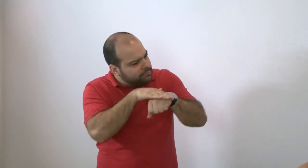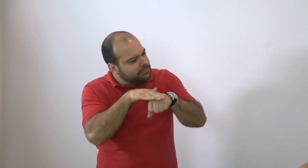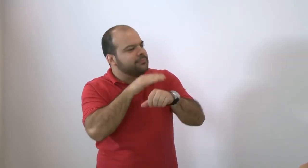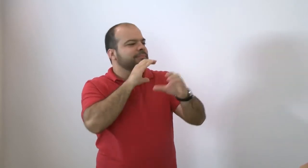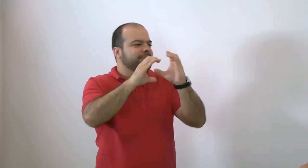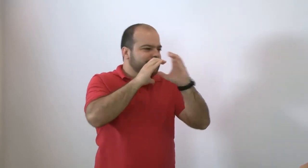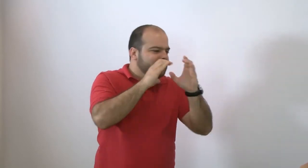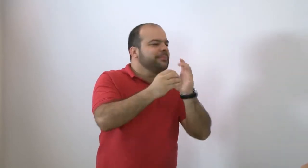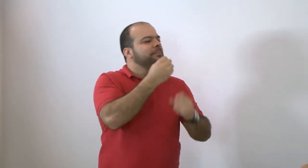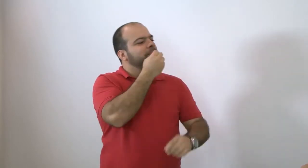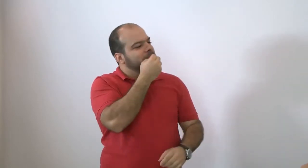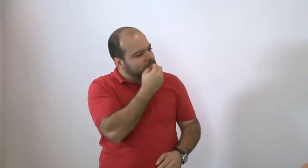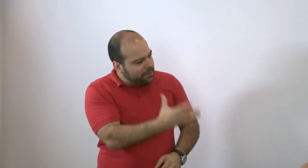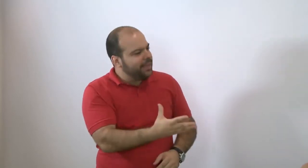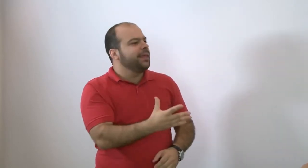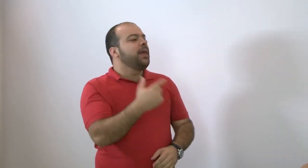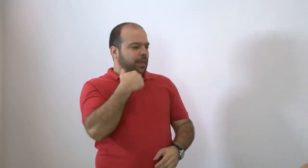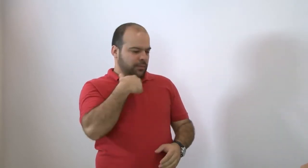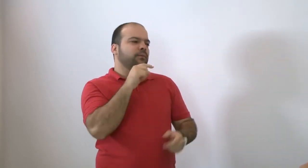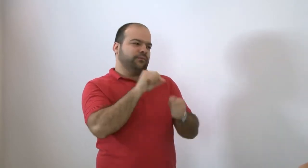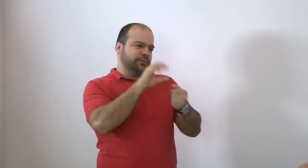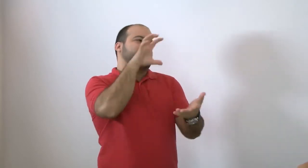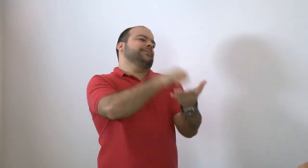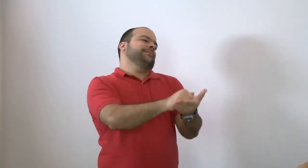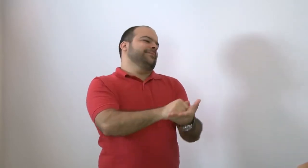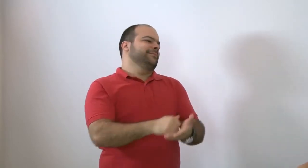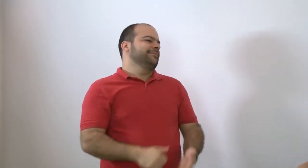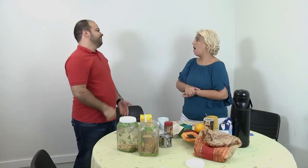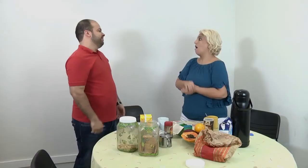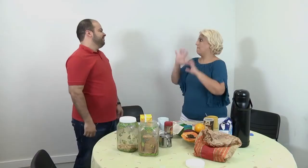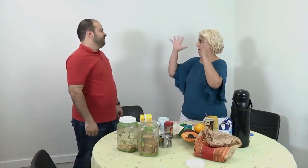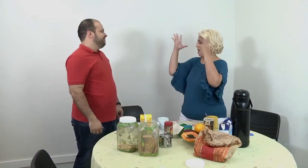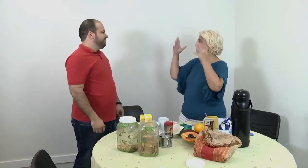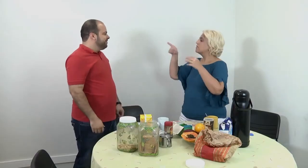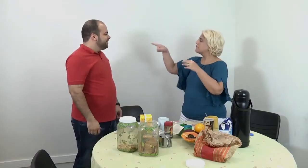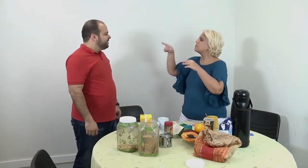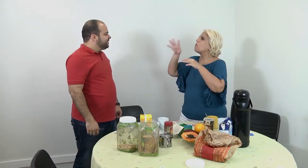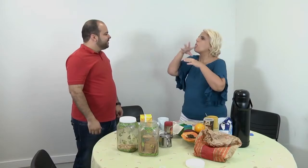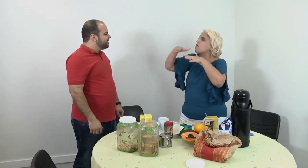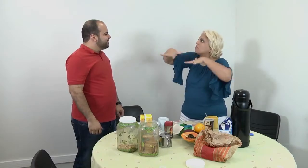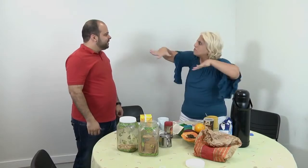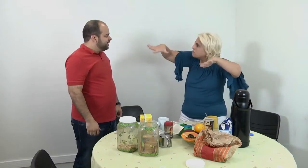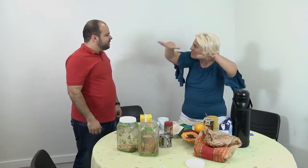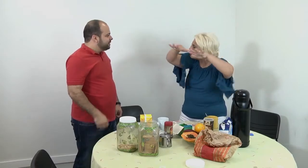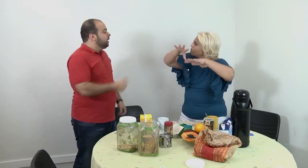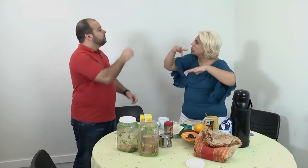Ele criou estratégias, e eu consegui fazer a matrícula. E você conheceu o espaço?